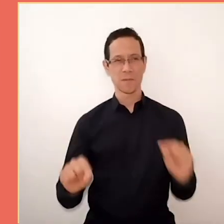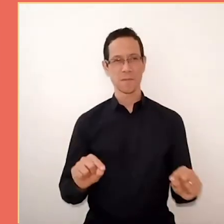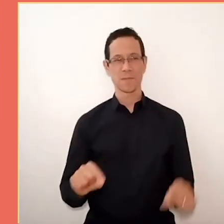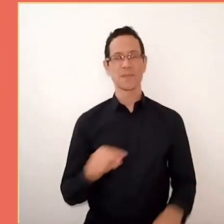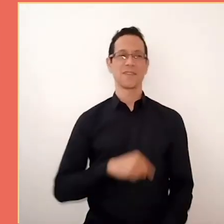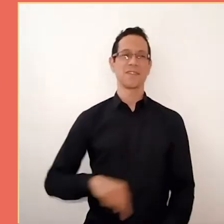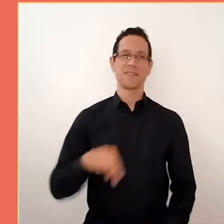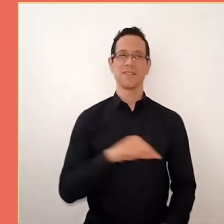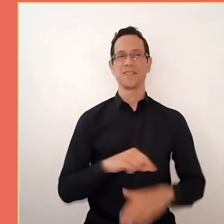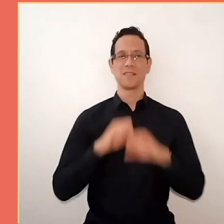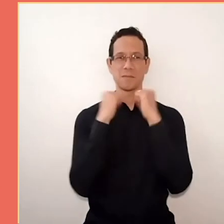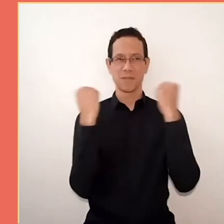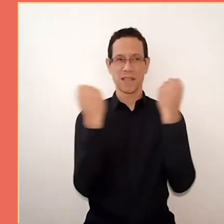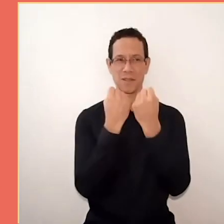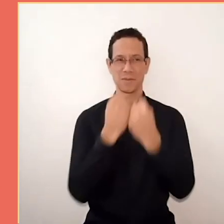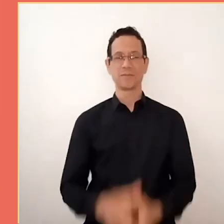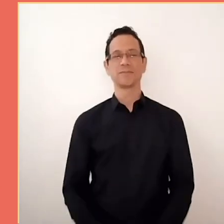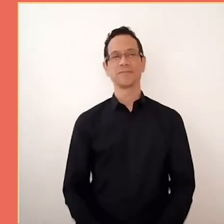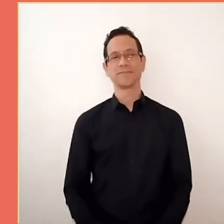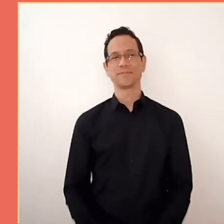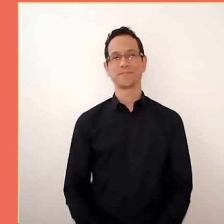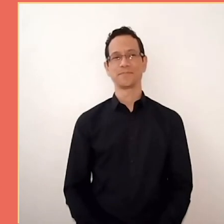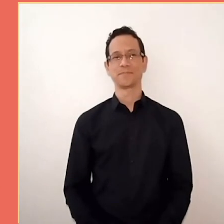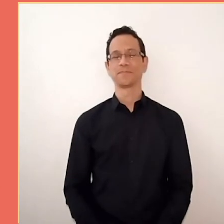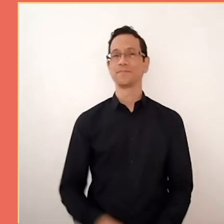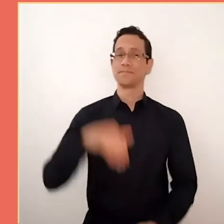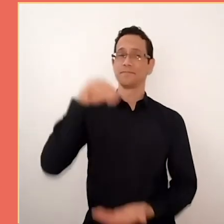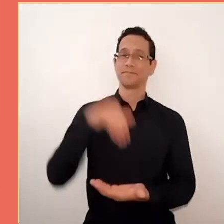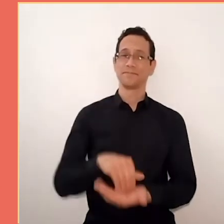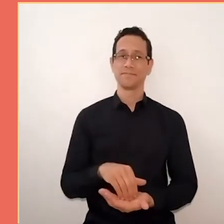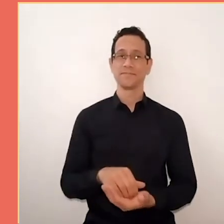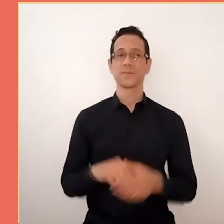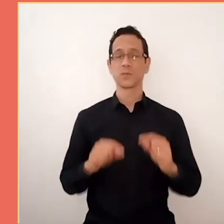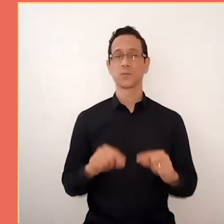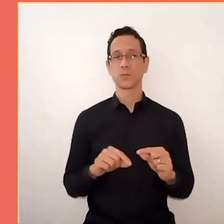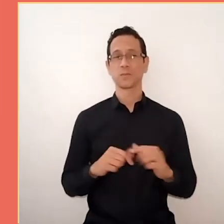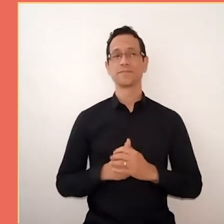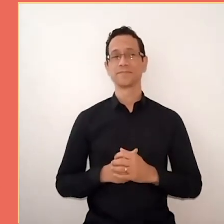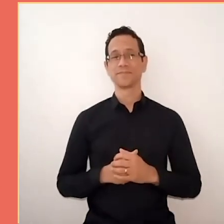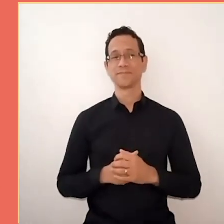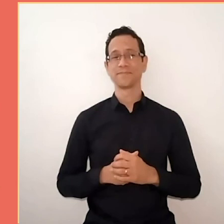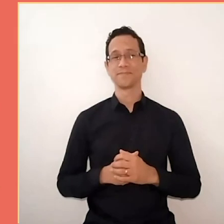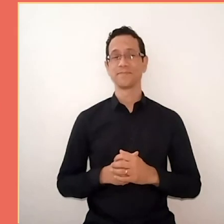do nosso seminário. E, por fim, eu fiz um registro mais autobiográfico,